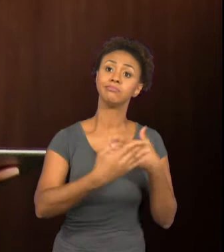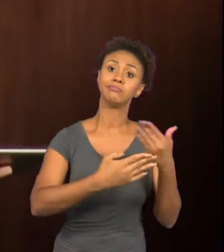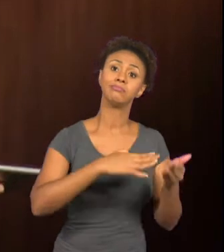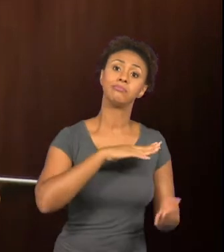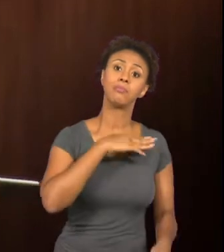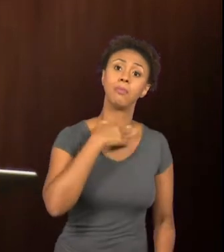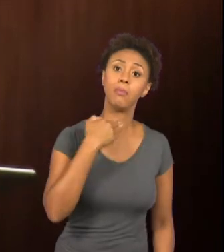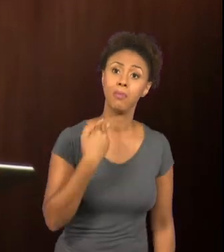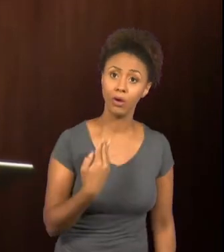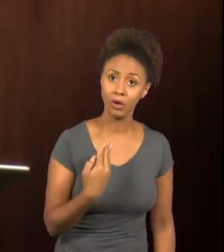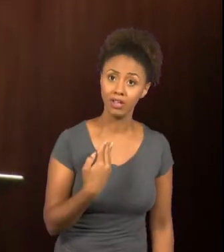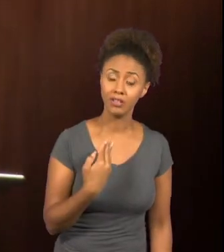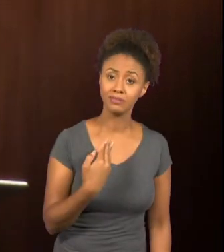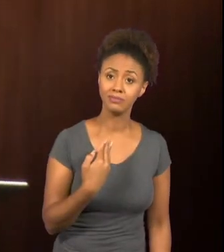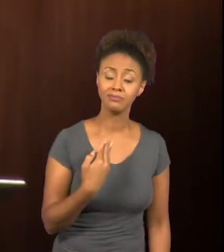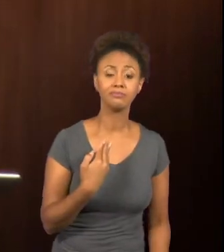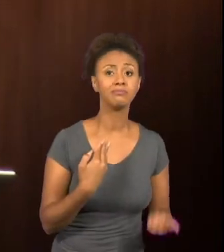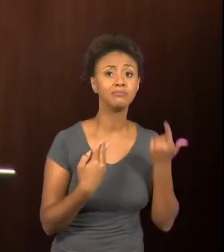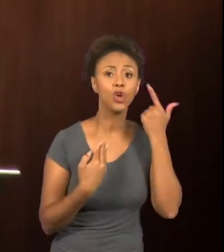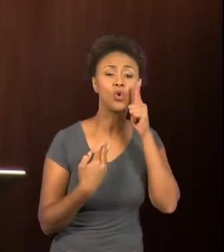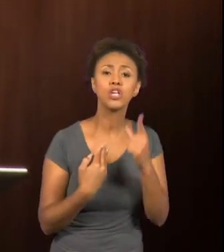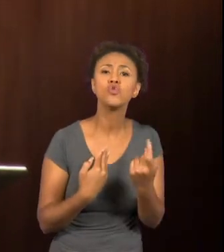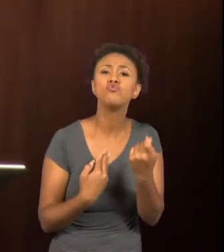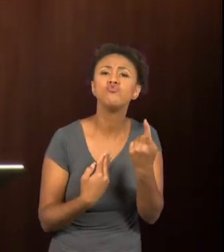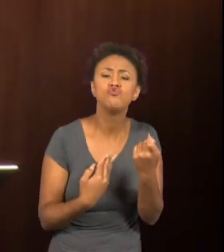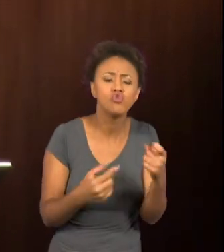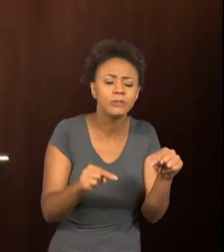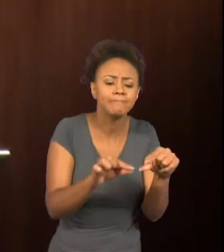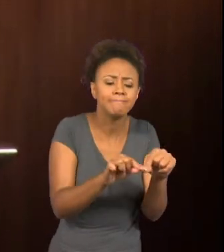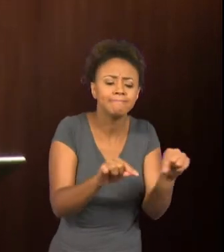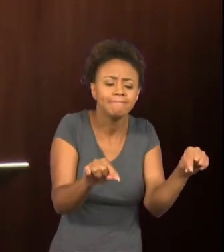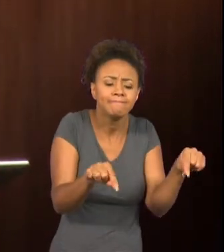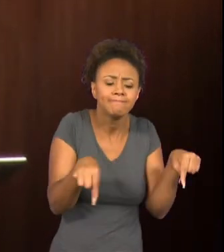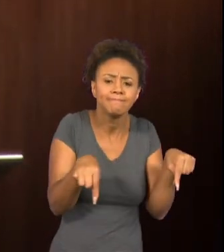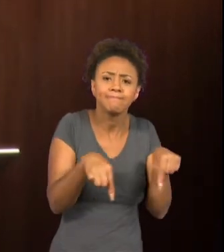QUAL? A TERRA DA COVA, ESSA TERRA TÃO PEQUENA